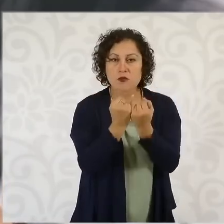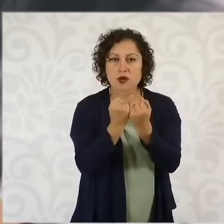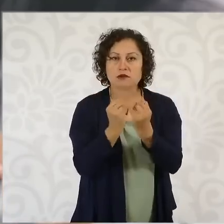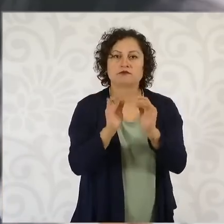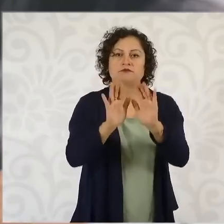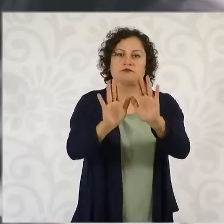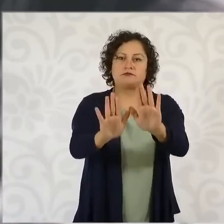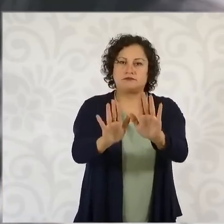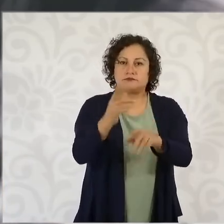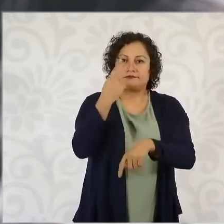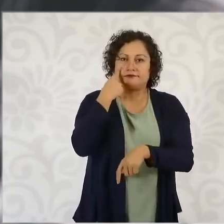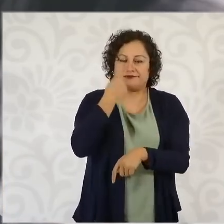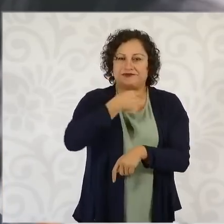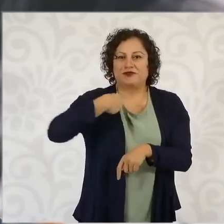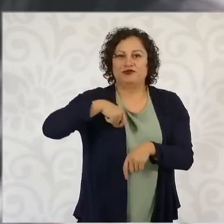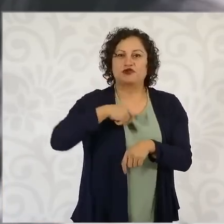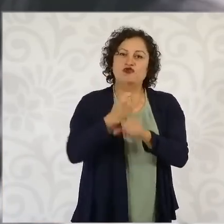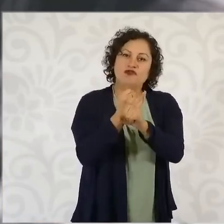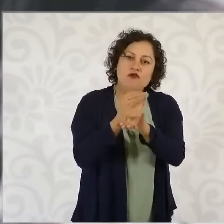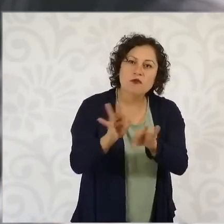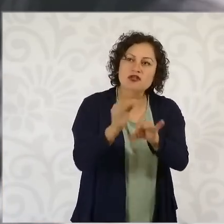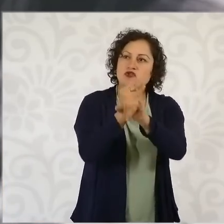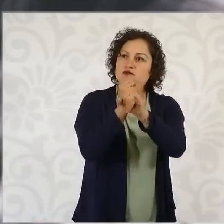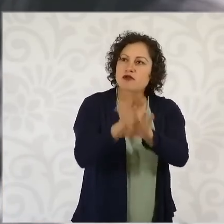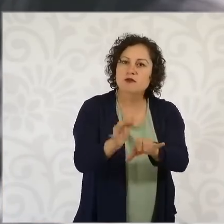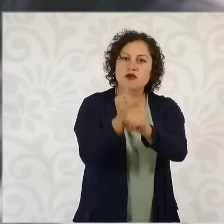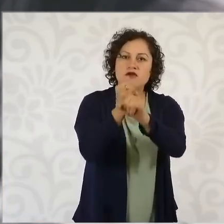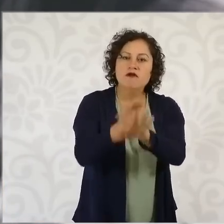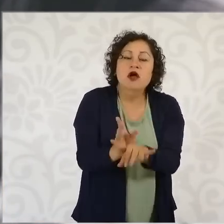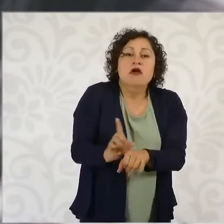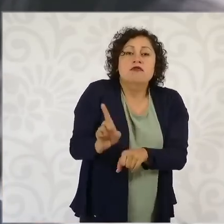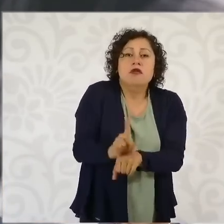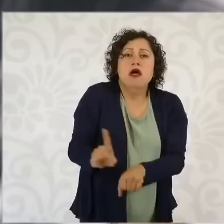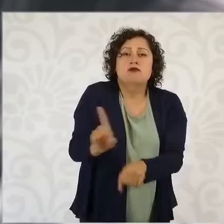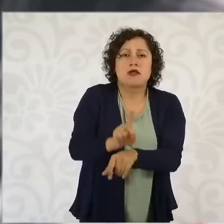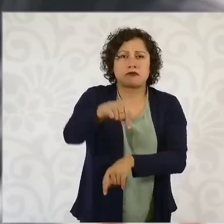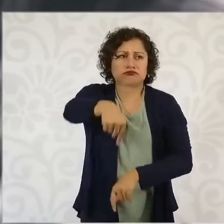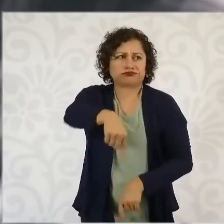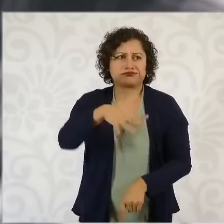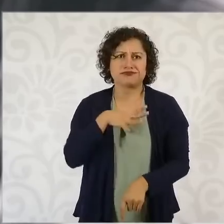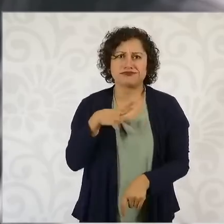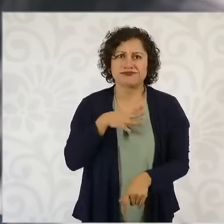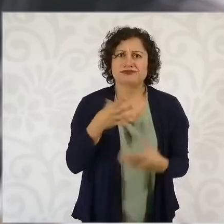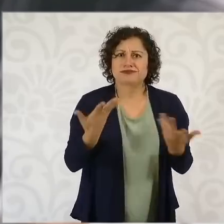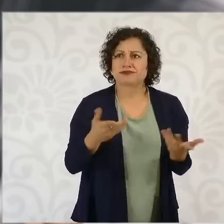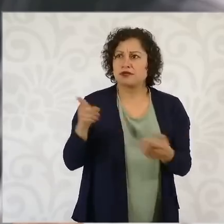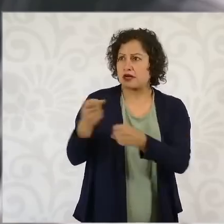está informando todos los días en la mañanera del pueblo el secretario de economía está informando